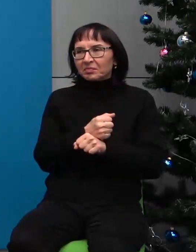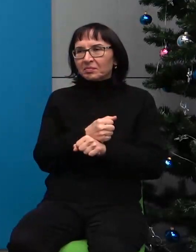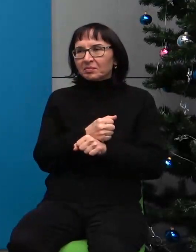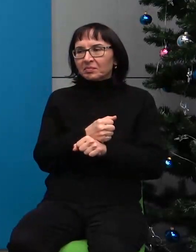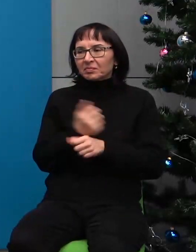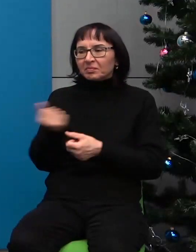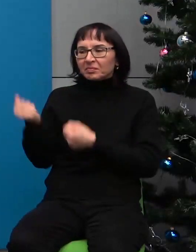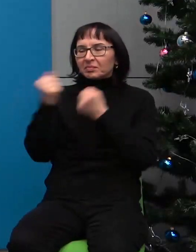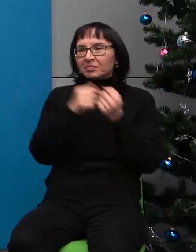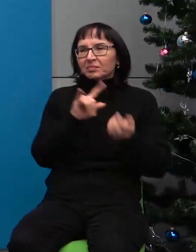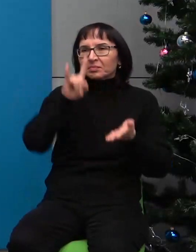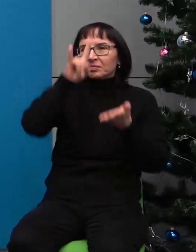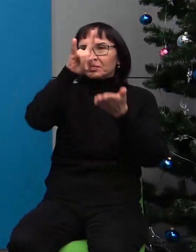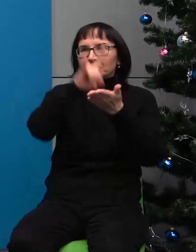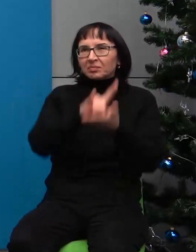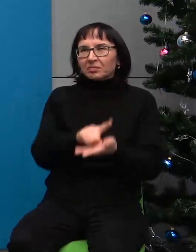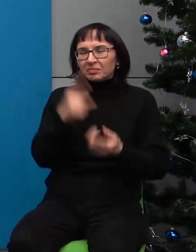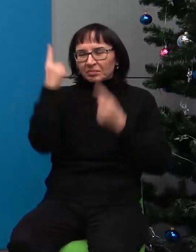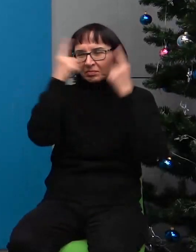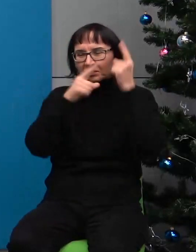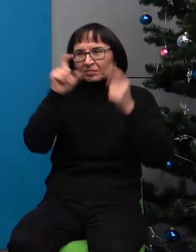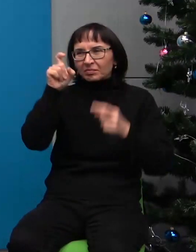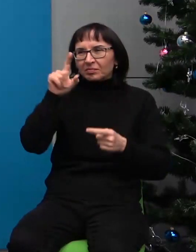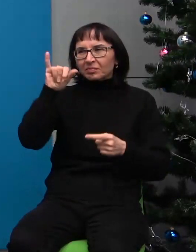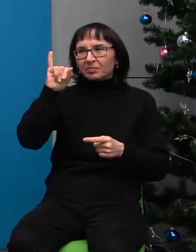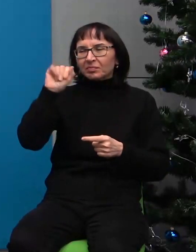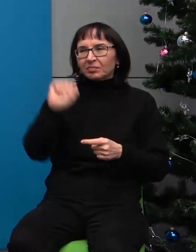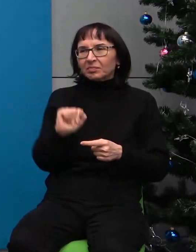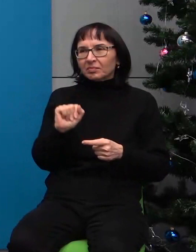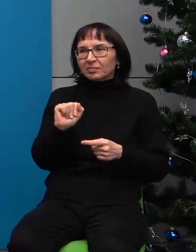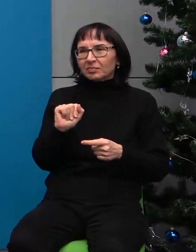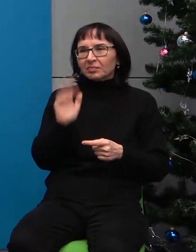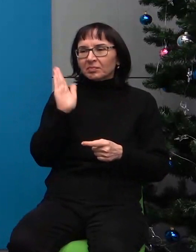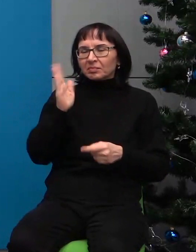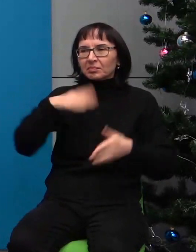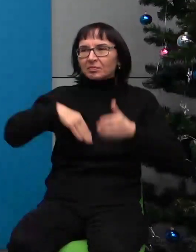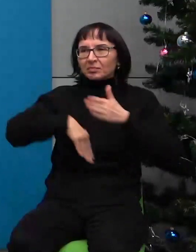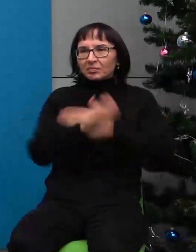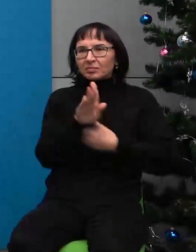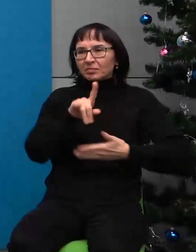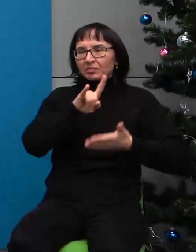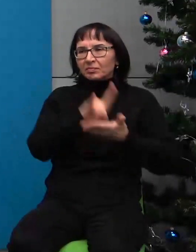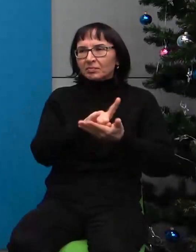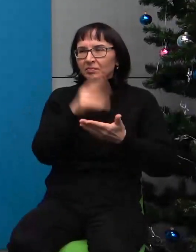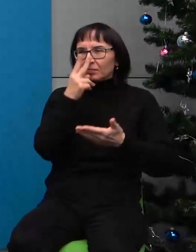On był przekonany, że go gdzieś CIA wyjedzie, może. Nagle wysiadł na lotnisku, na którym zobaczył flagę francuską.